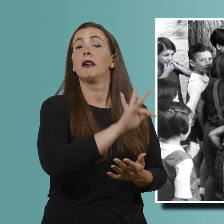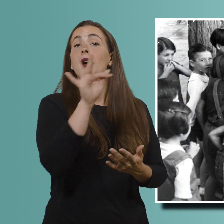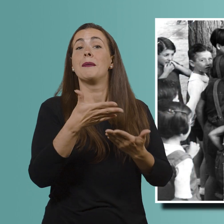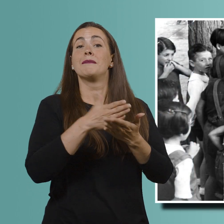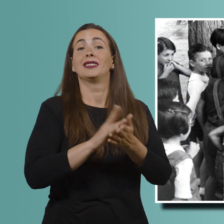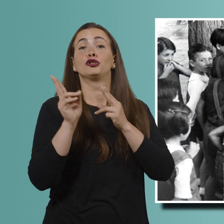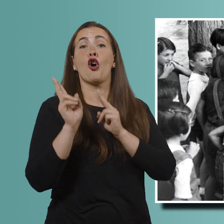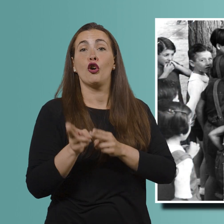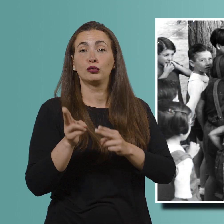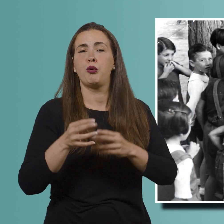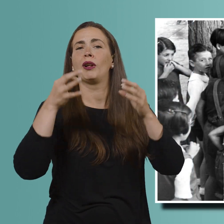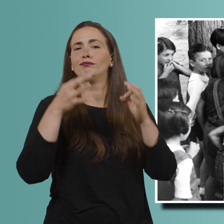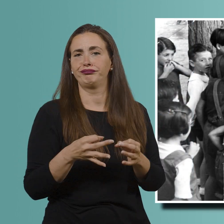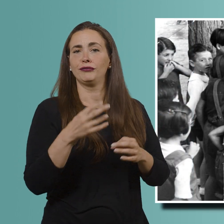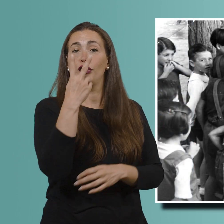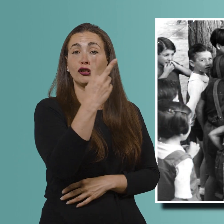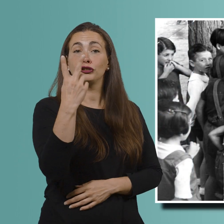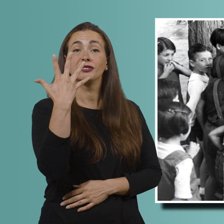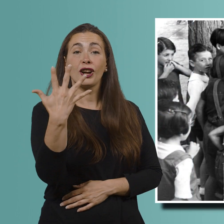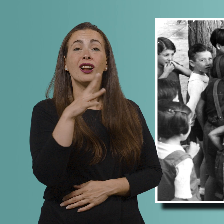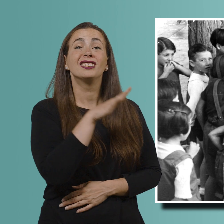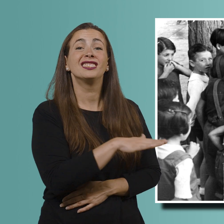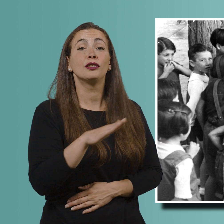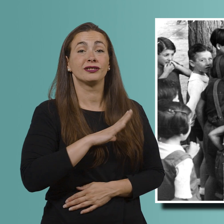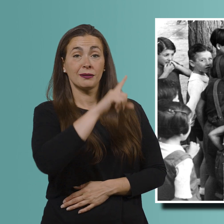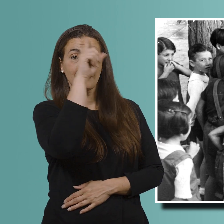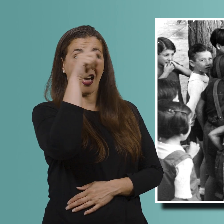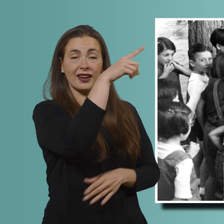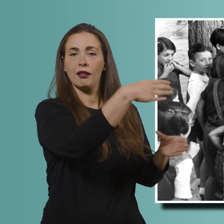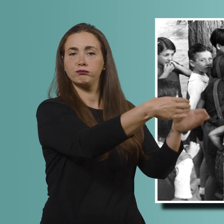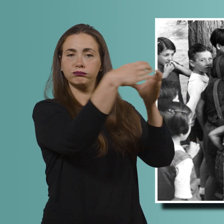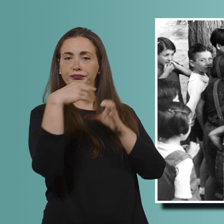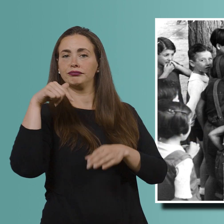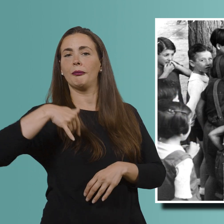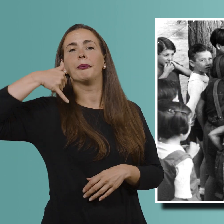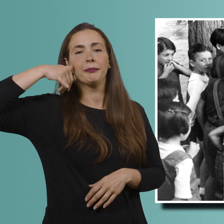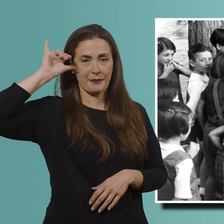A l’octubre van arribar a Mataró 225 infants procedents de Madrid.